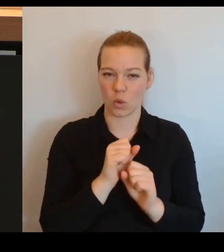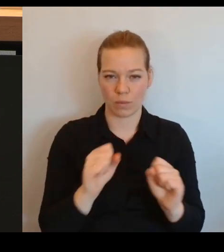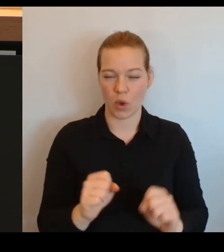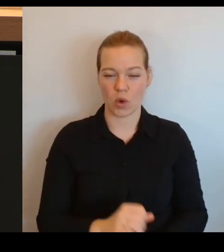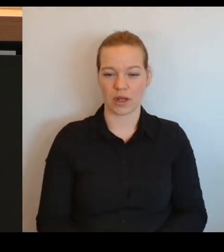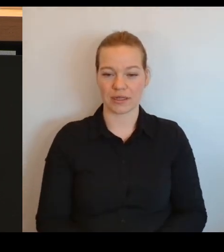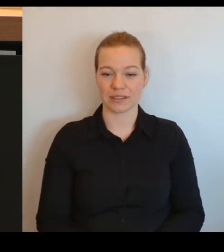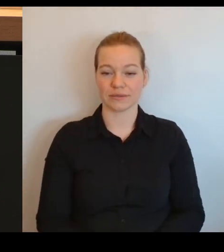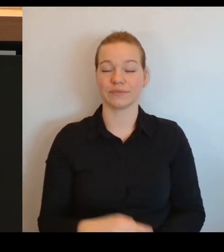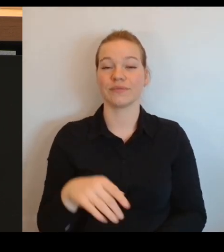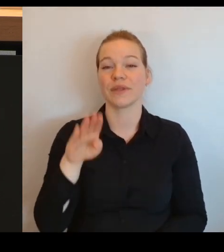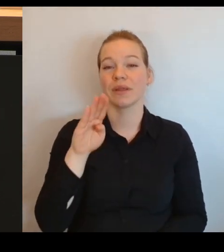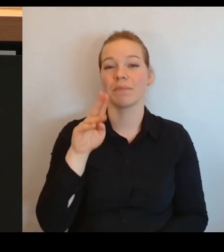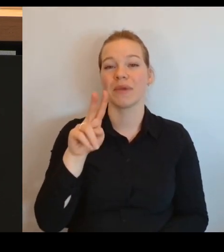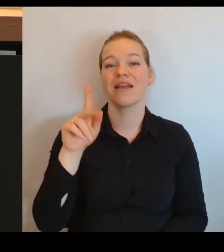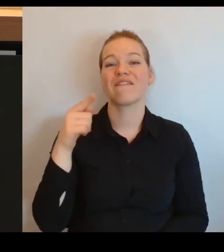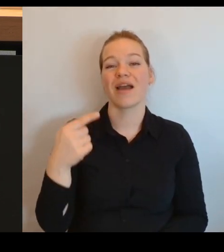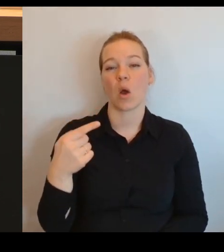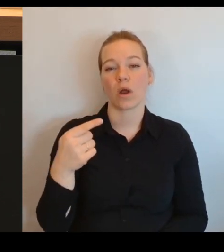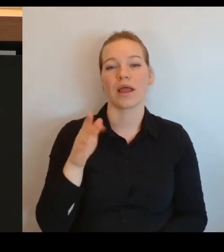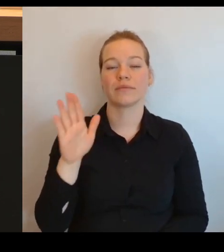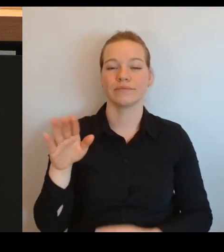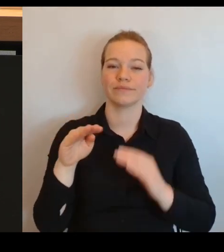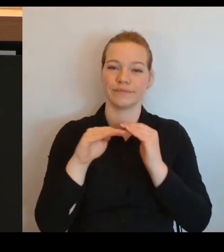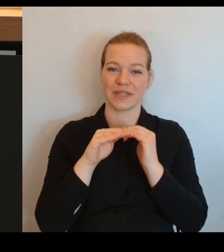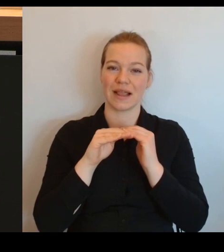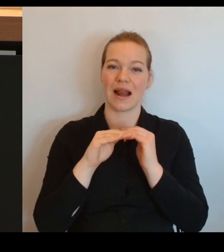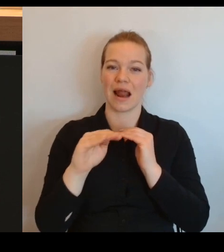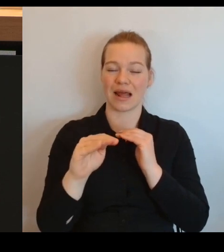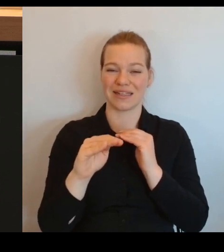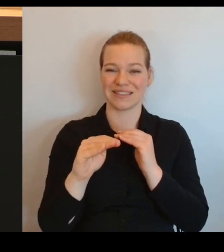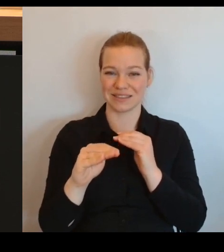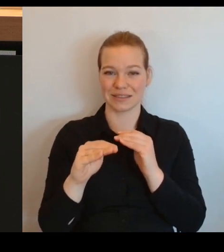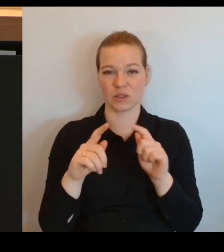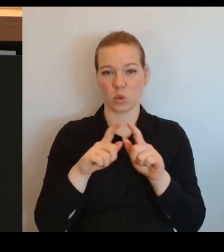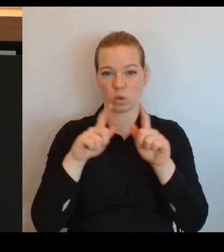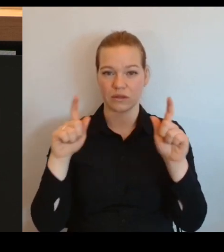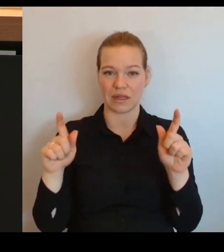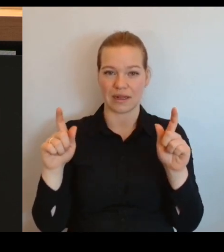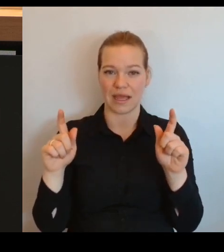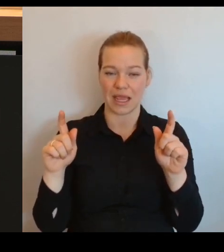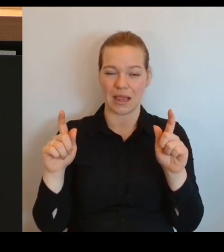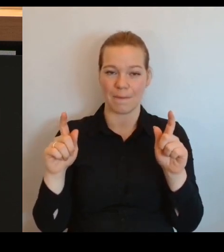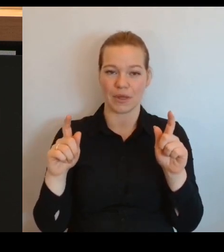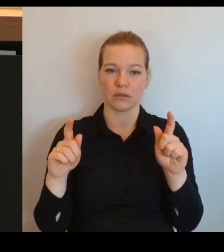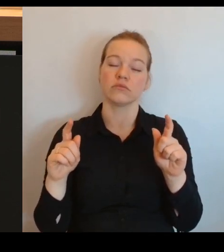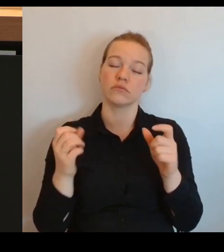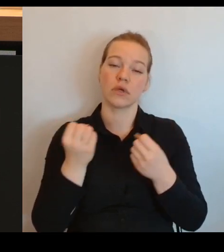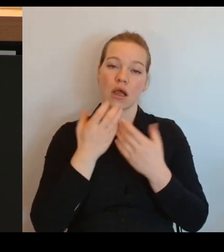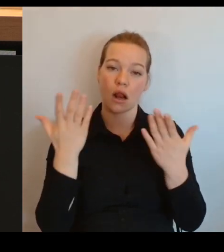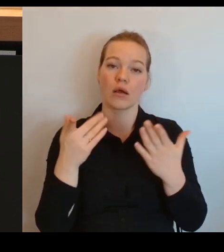selbstverständlich auch für gute Arbeitsbedingungen sorgen. Und zweitens kann hier der Senat vor allem auch selbst tätig werden,